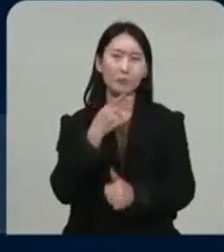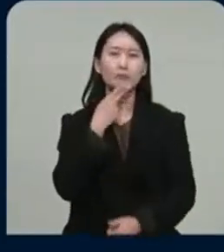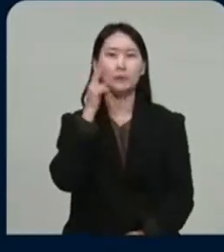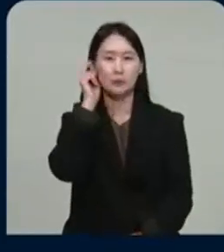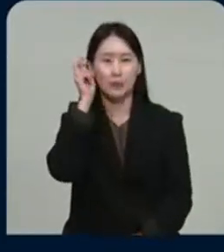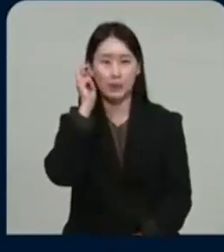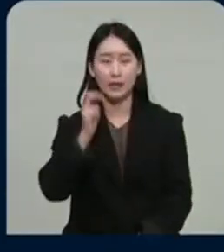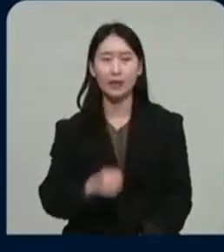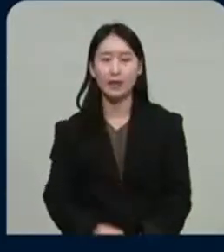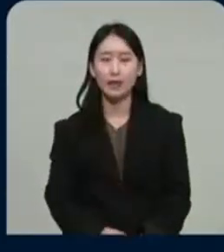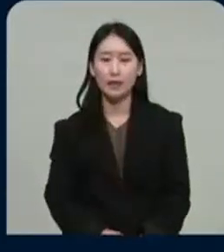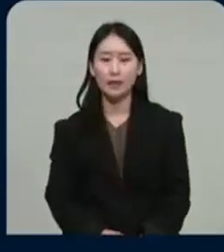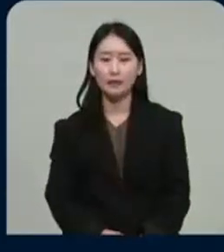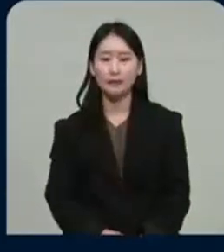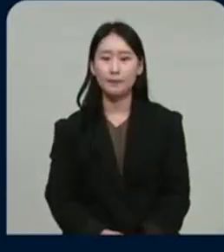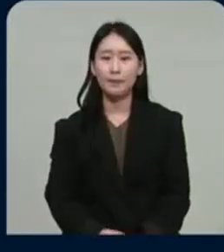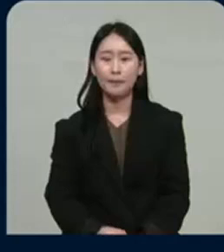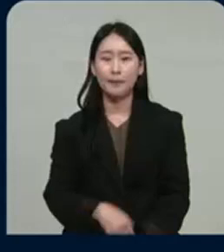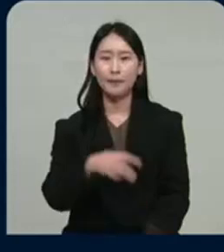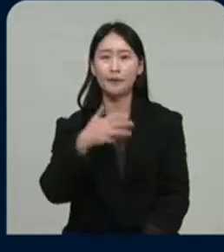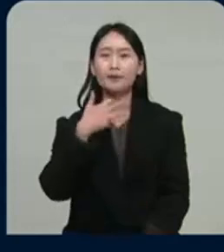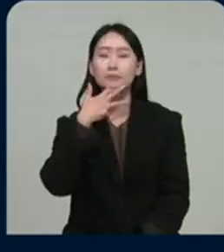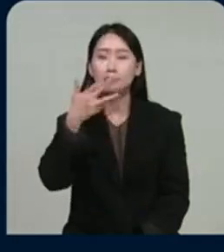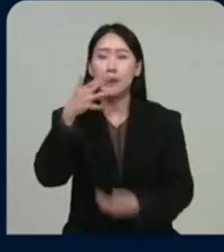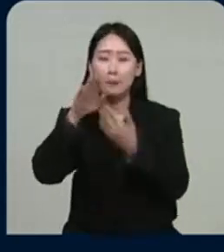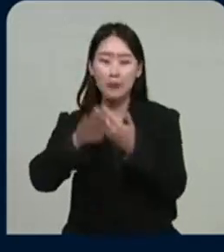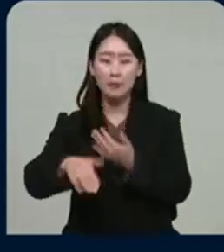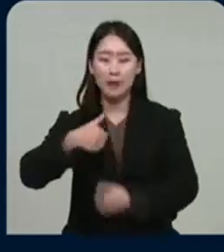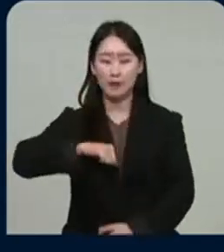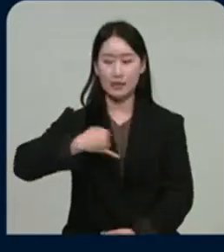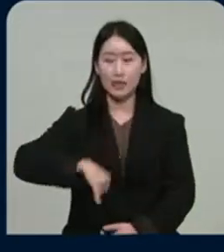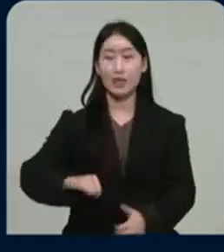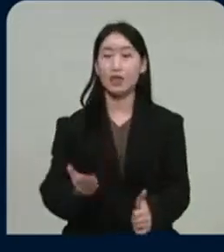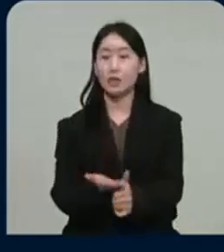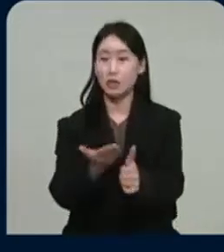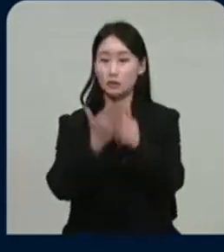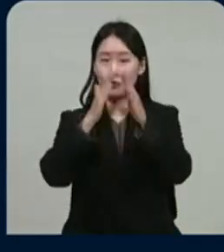18살 미만 자녀를 기르는 전북지역 기혼 여성 가운데 취업자 수는 올해